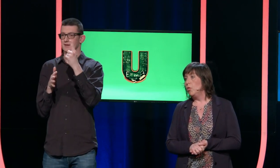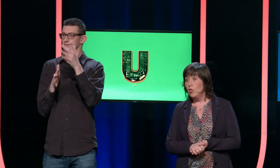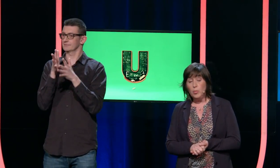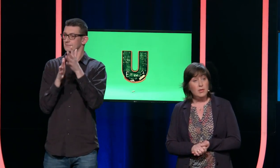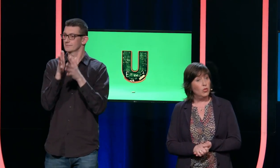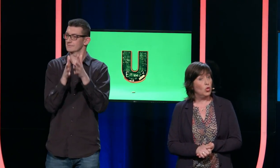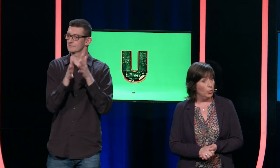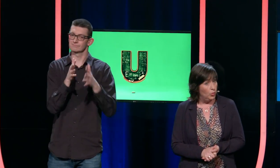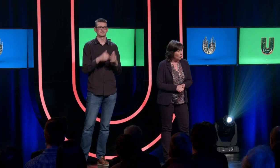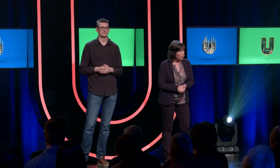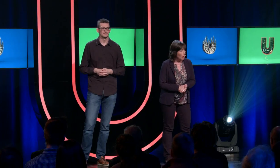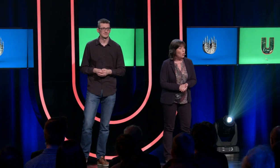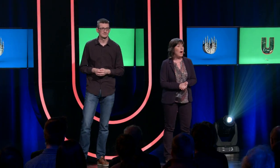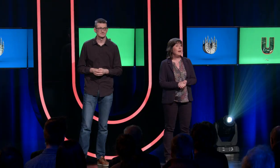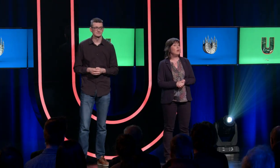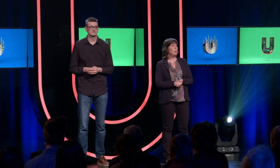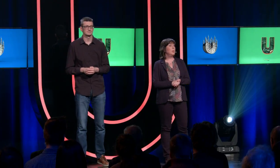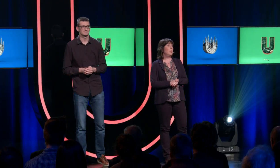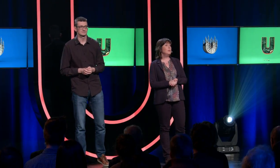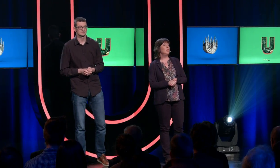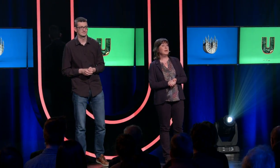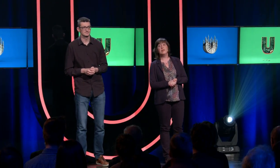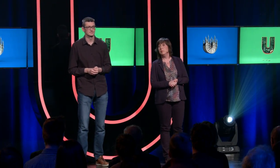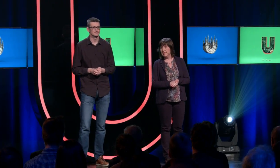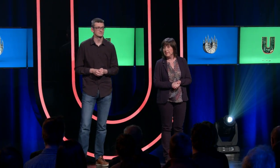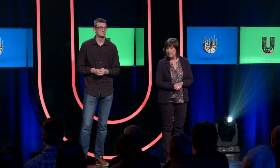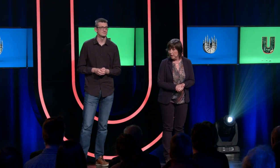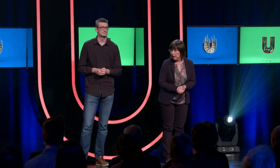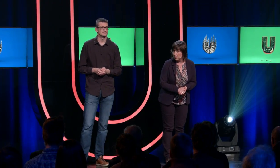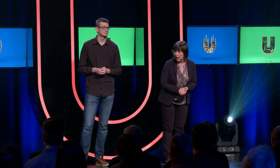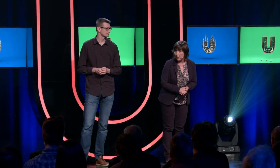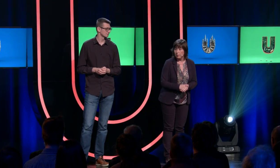Bijvoorbeeld voor computer waren er op een bepaald moment minstens drie gebaren.